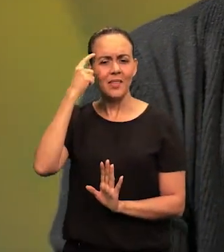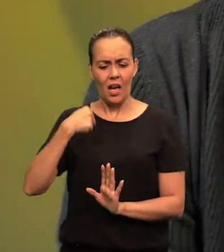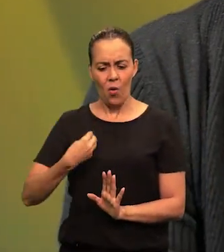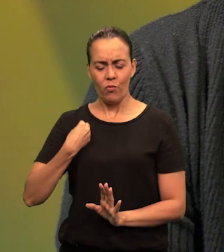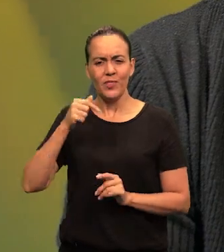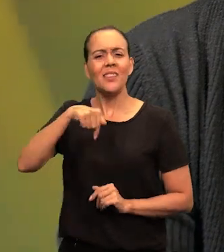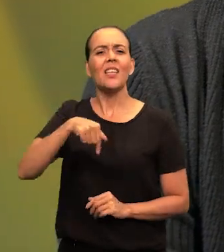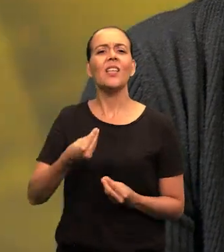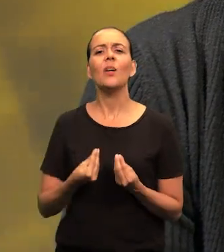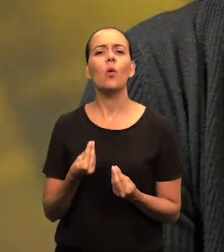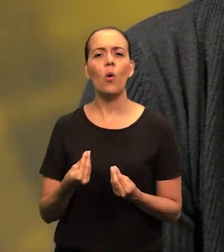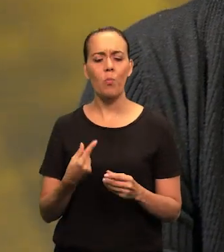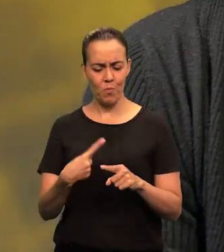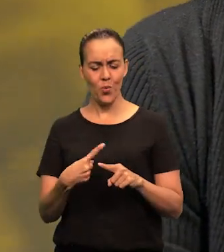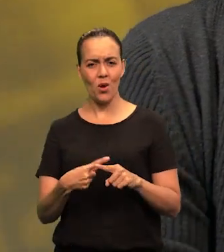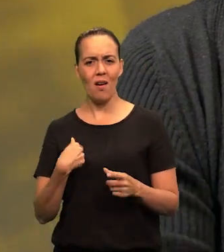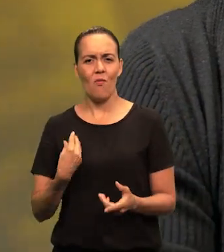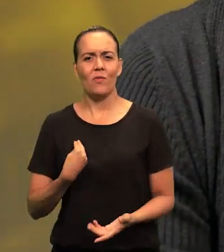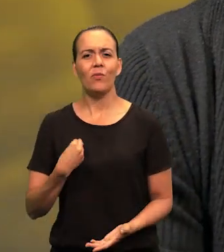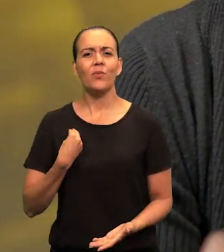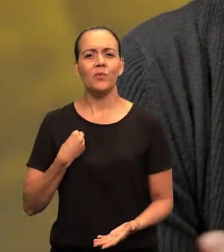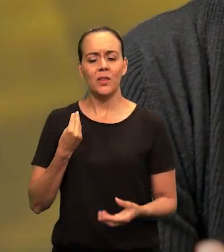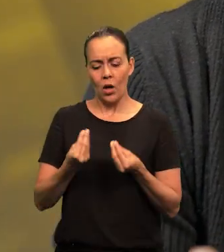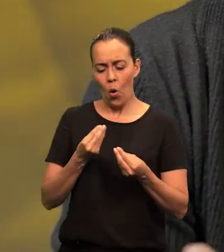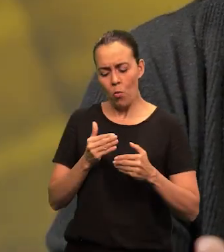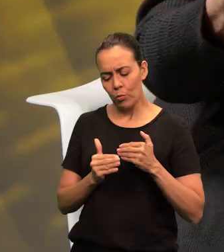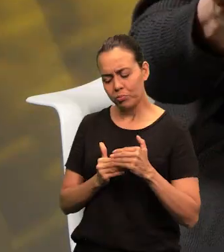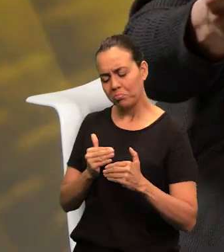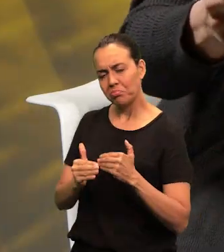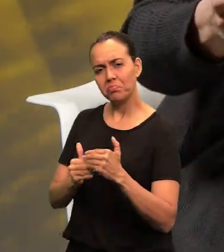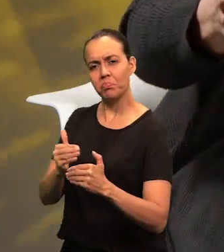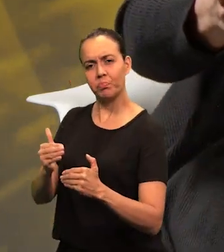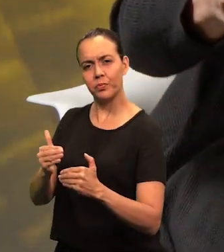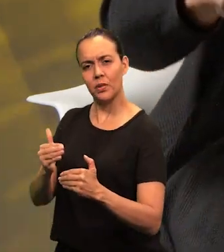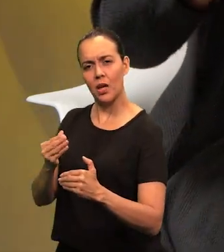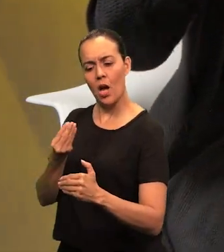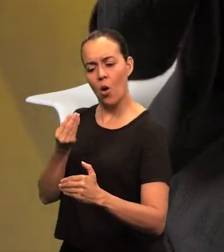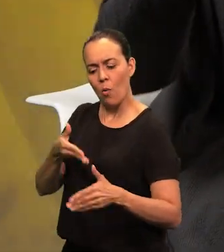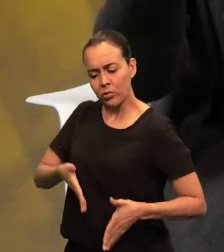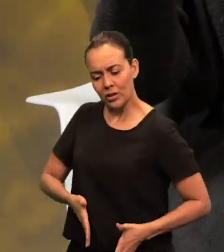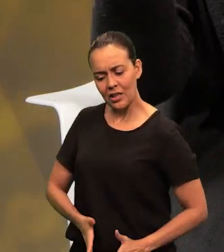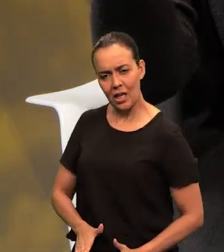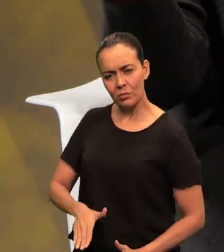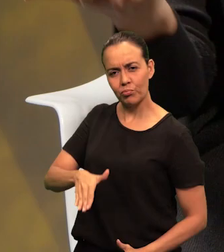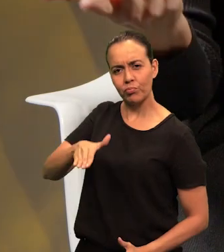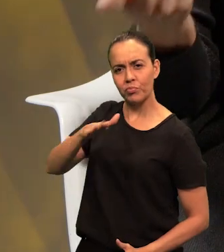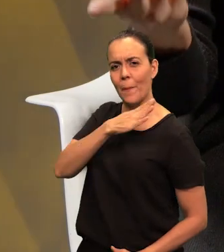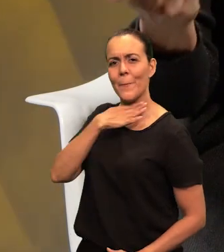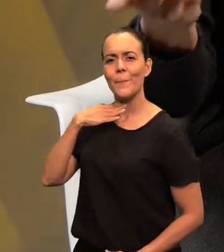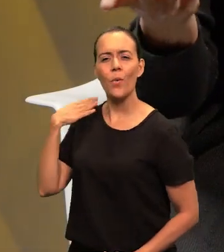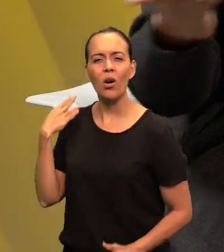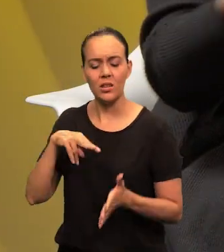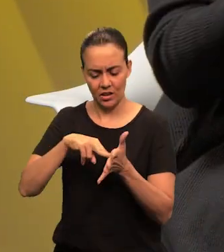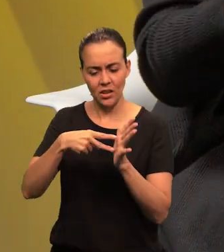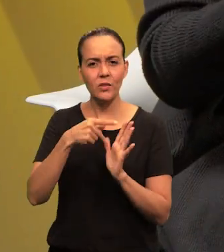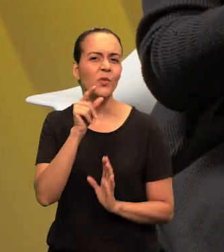Que sentido é esse? O que é esse processo que a gente um dia nasce, e um tempo depois morre, o que significa?